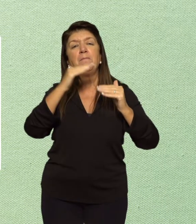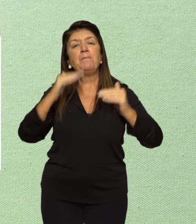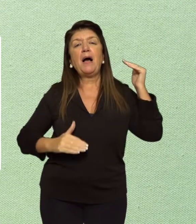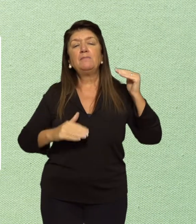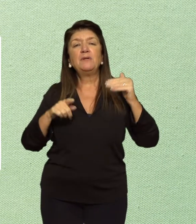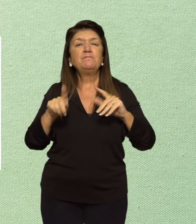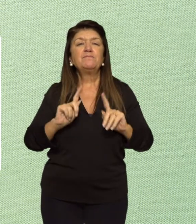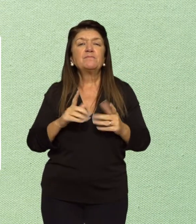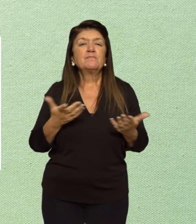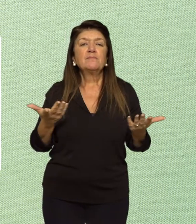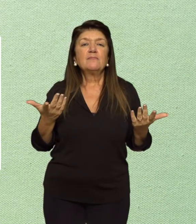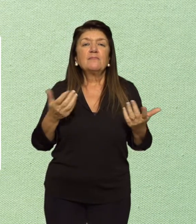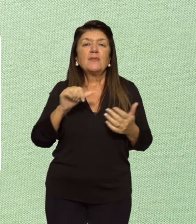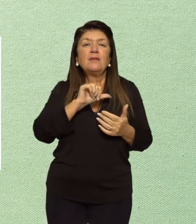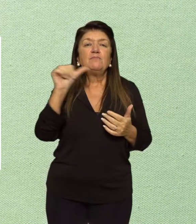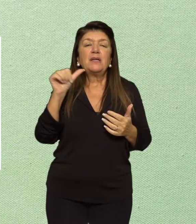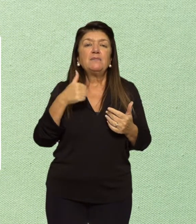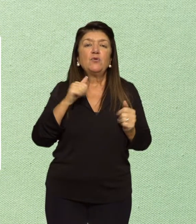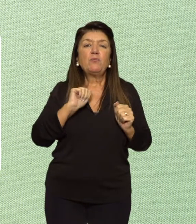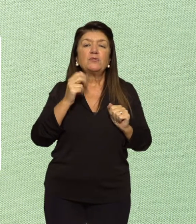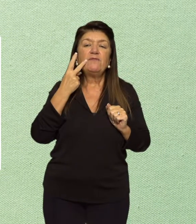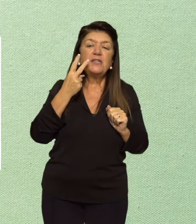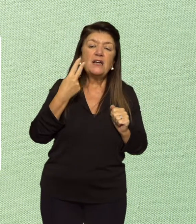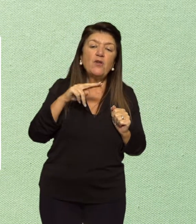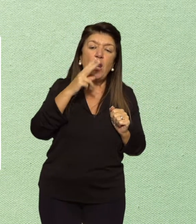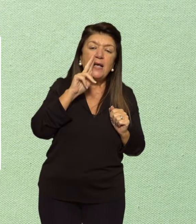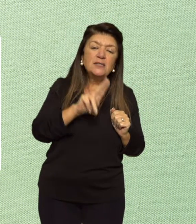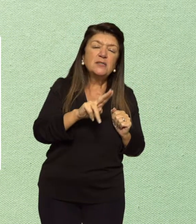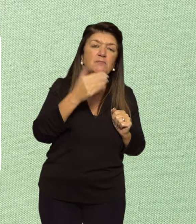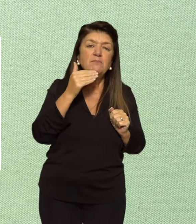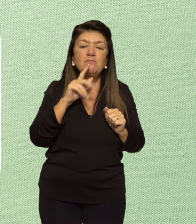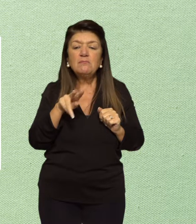non possiamo identificarla con una violenza di genere è collegato a questo fattore è anche